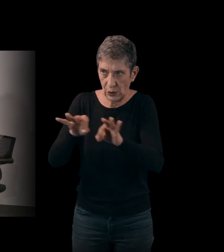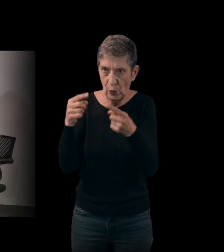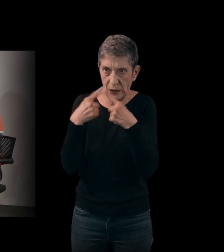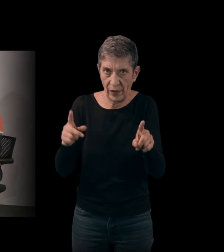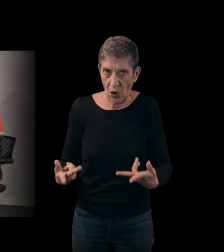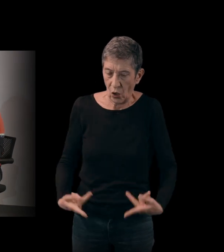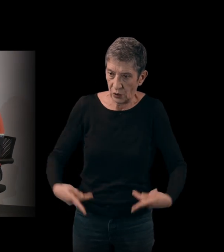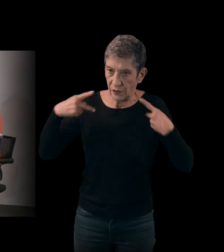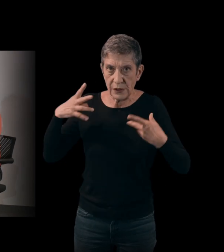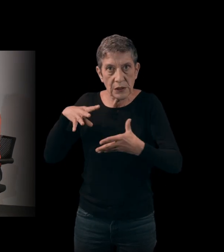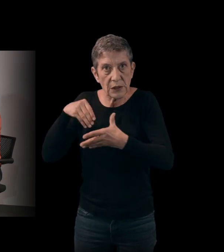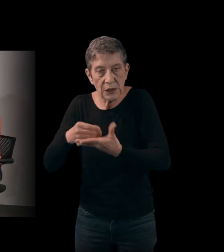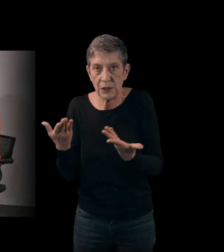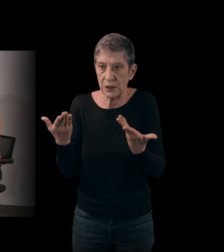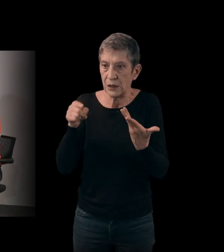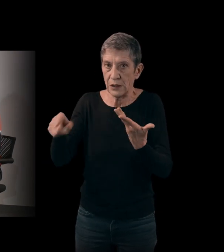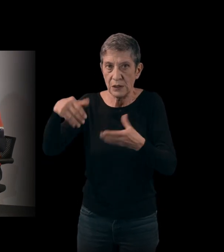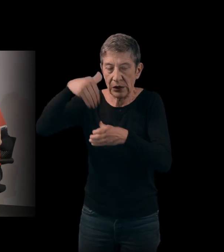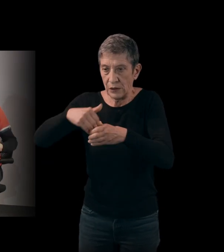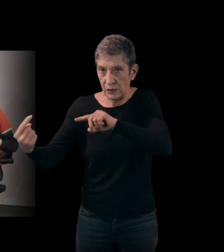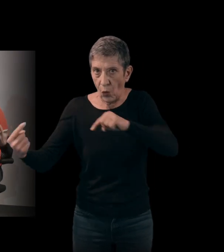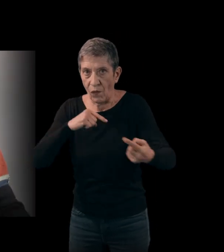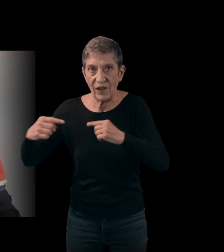peuvent parfois être le même pays, avec des gros désaccords et des guerres et des morts, etc.